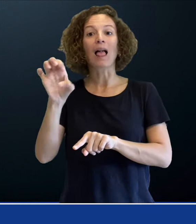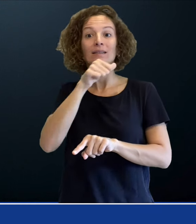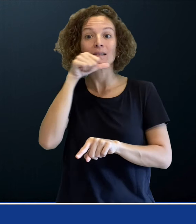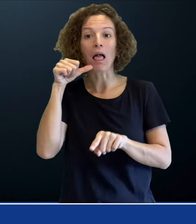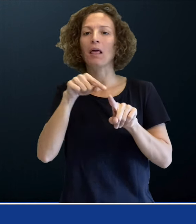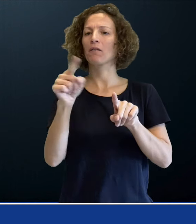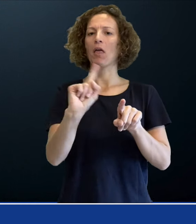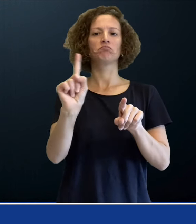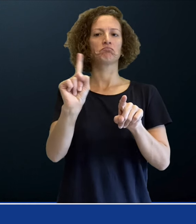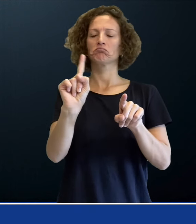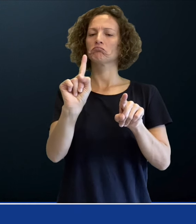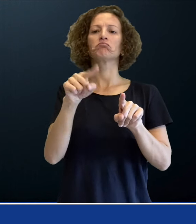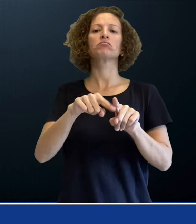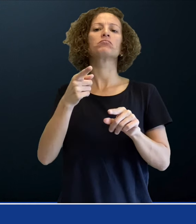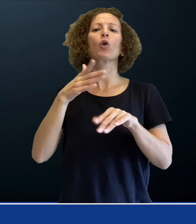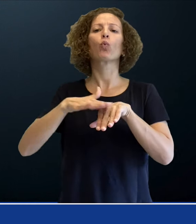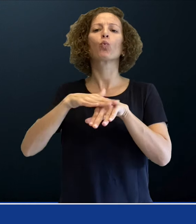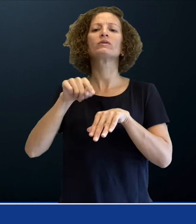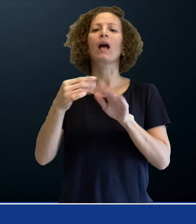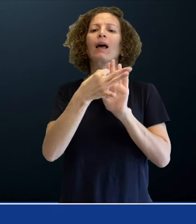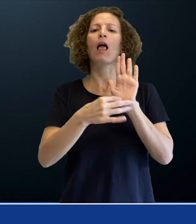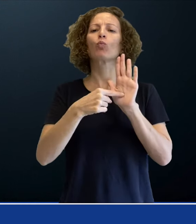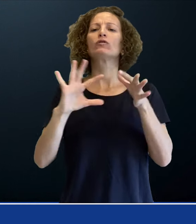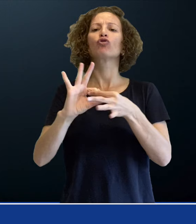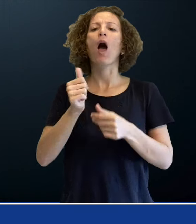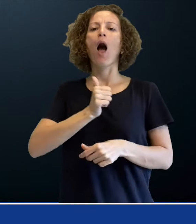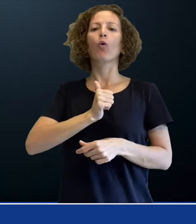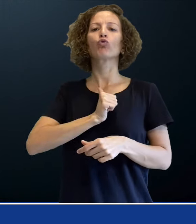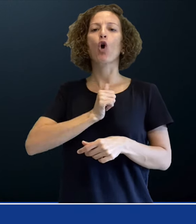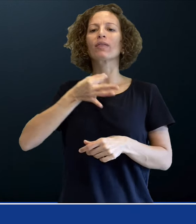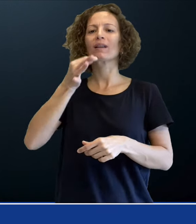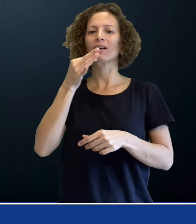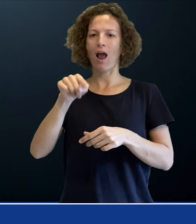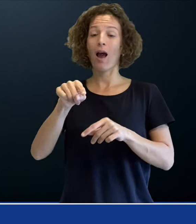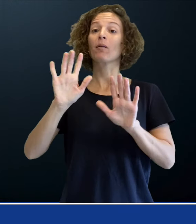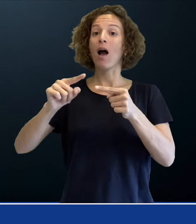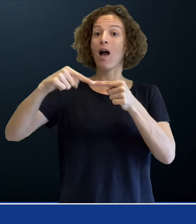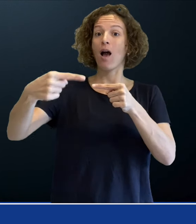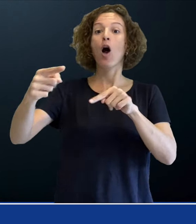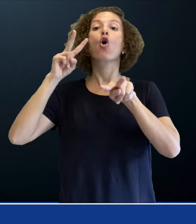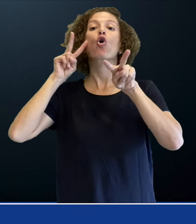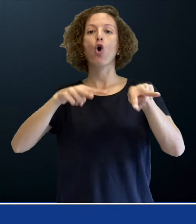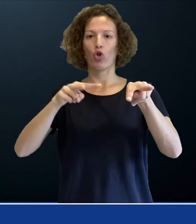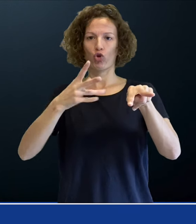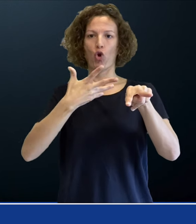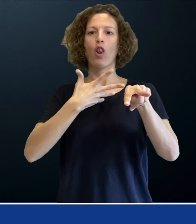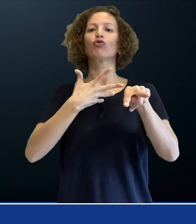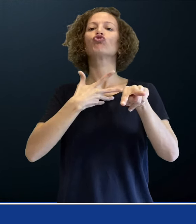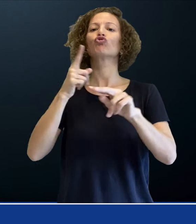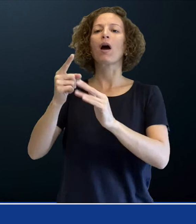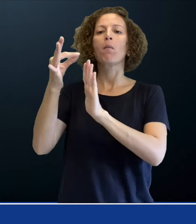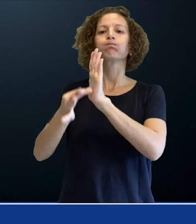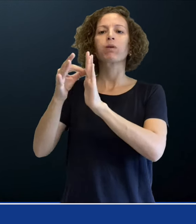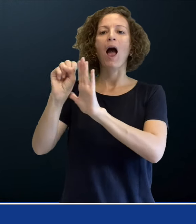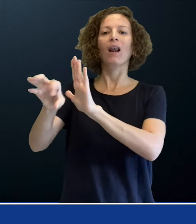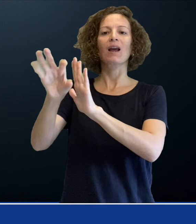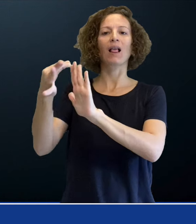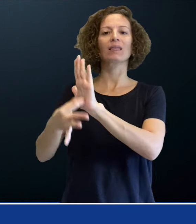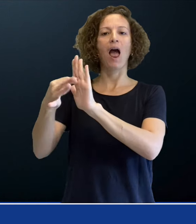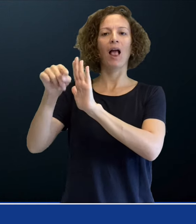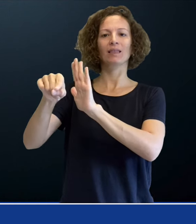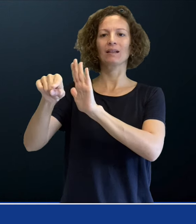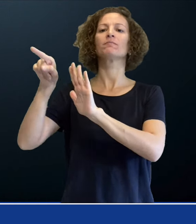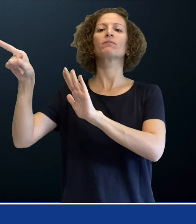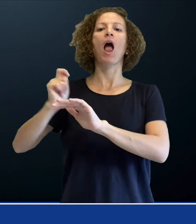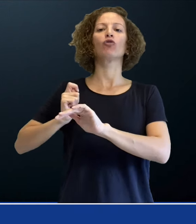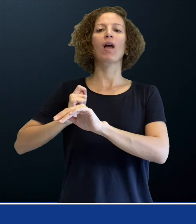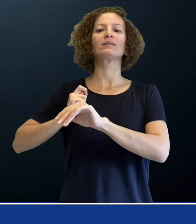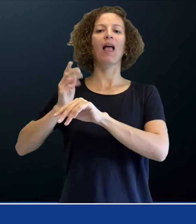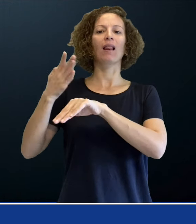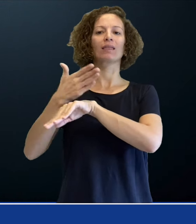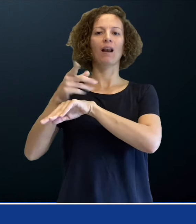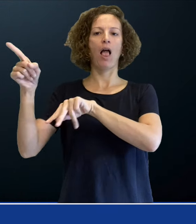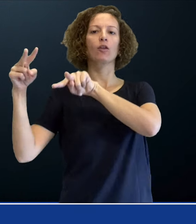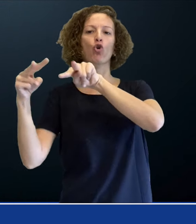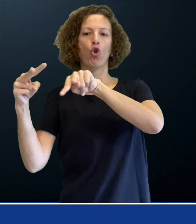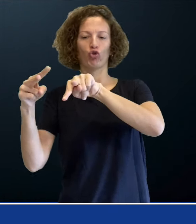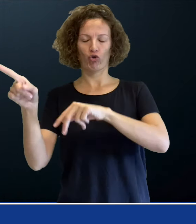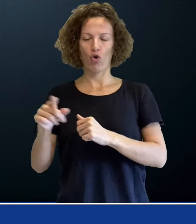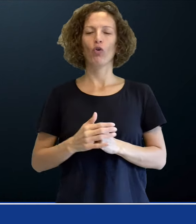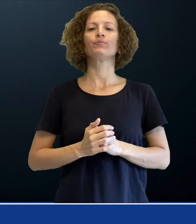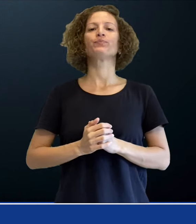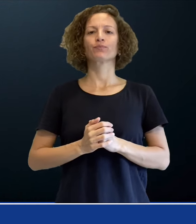Non serve l’ISEE perchè il requisito si auto-dichiara (con successivi controlli incrociati con le banche dati dell’Agenzia delle Entrate).